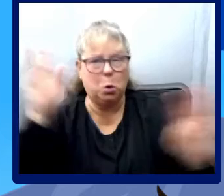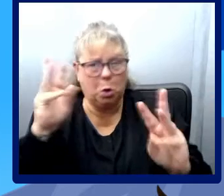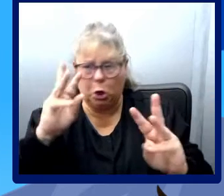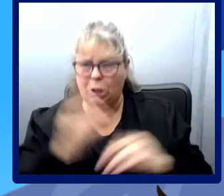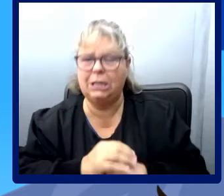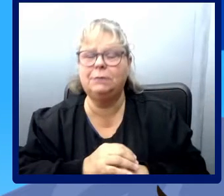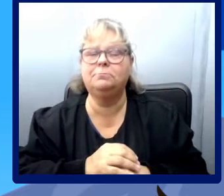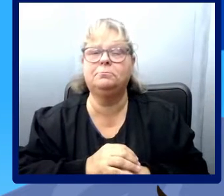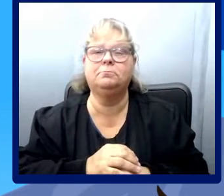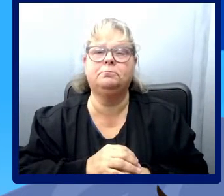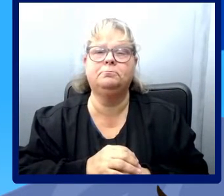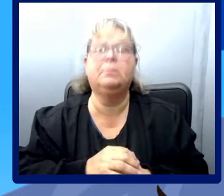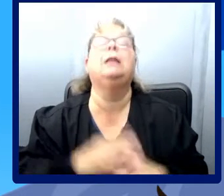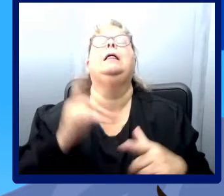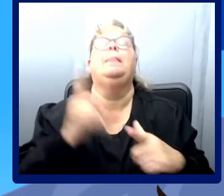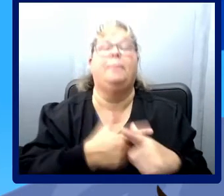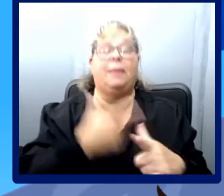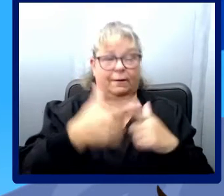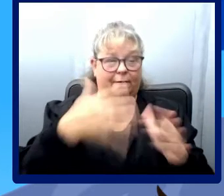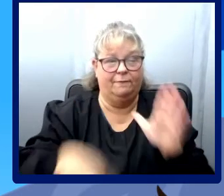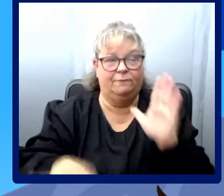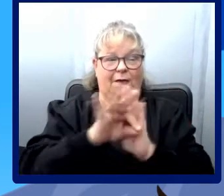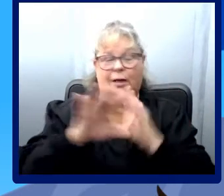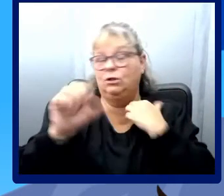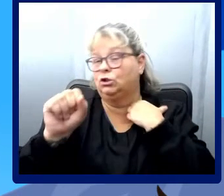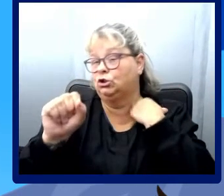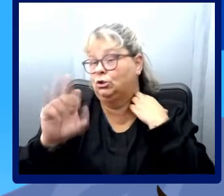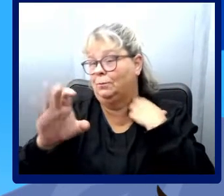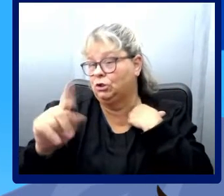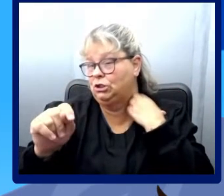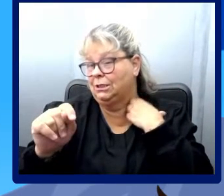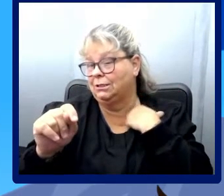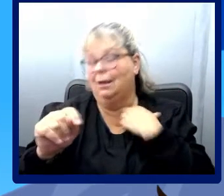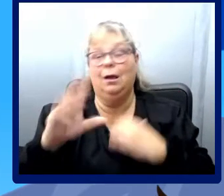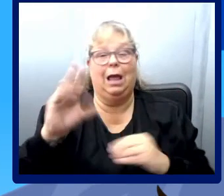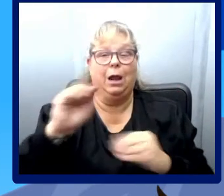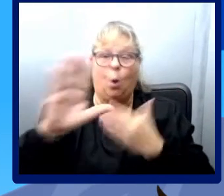Y pueden definir el asunto y todos los mismos campos.